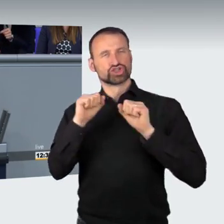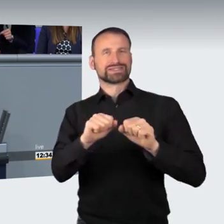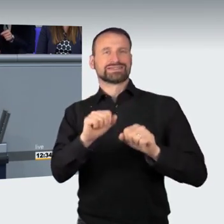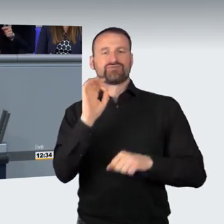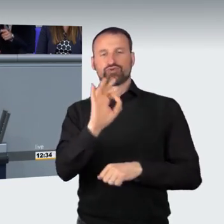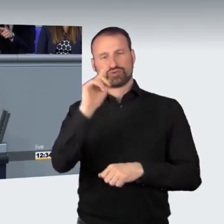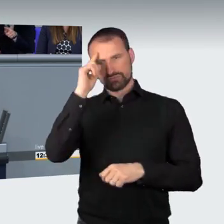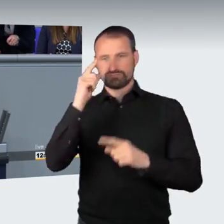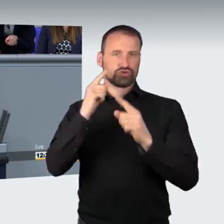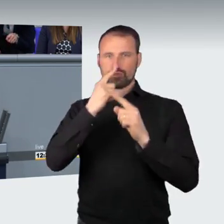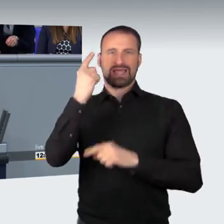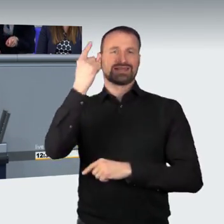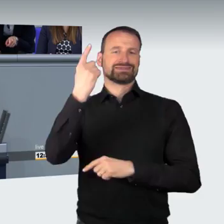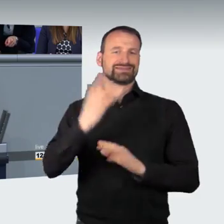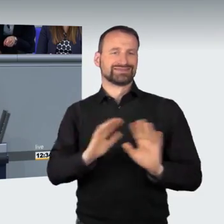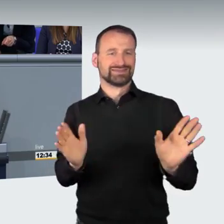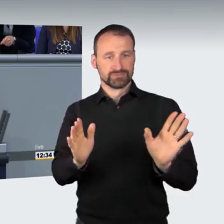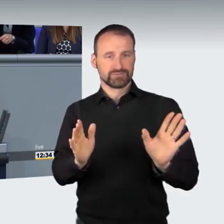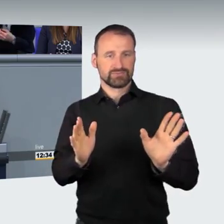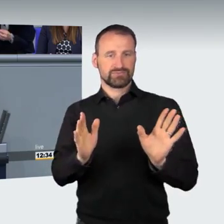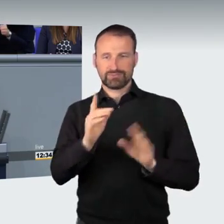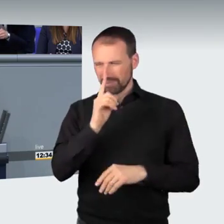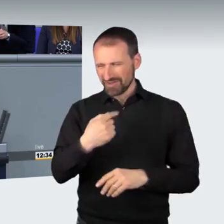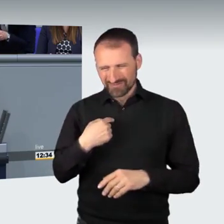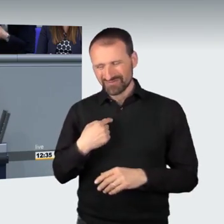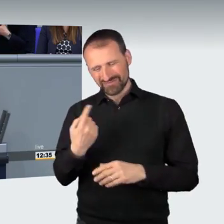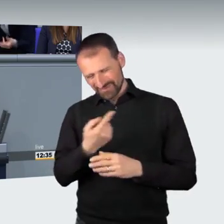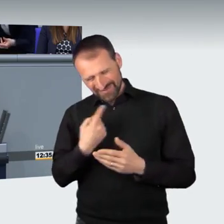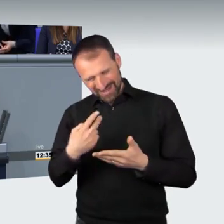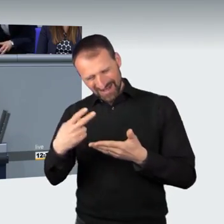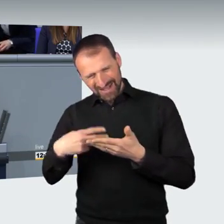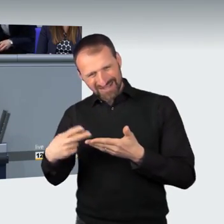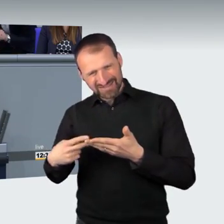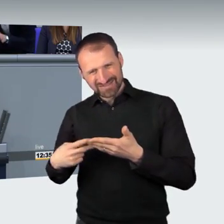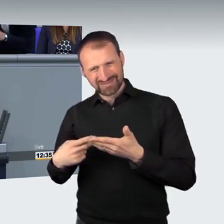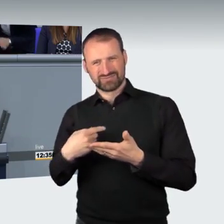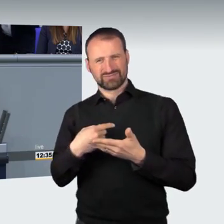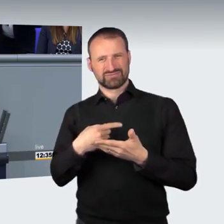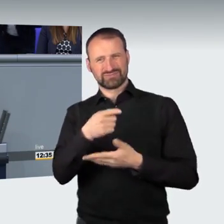zum Kündigungsschutz im Wohnraummietrecht vorlegen, muss ich schon sagen,